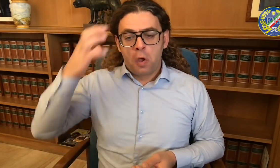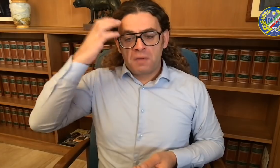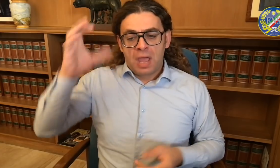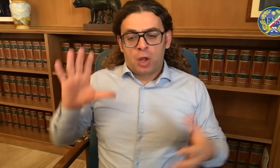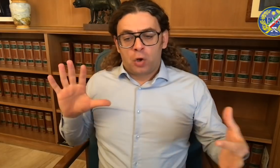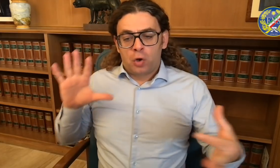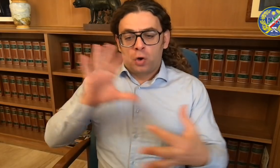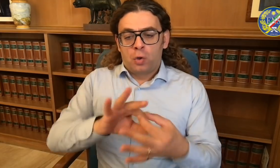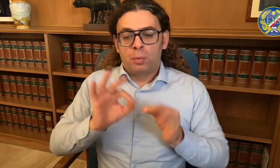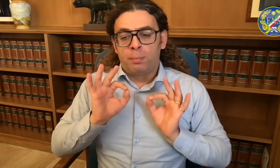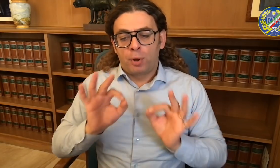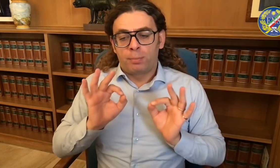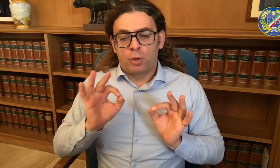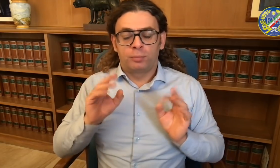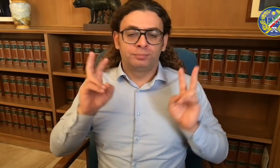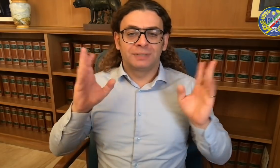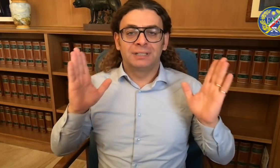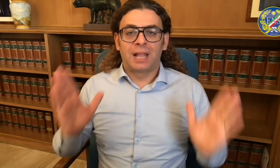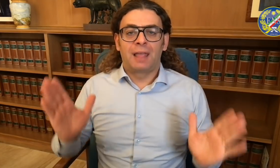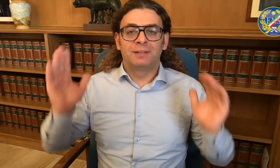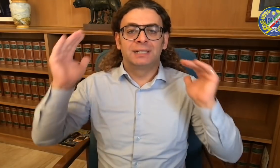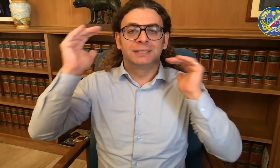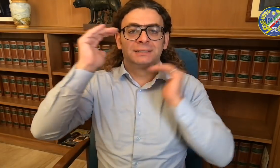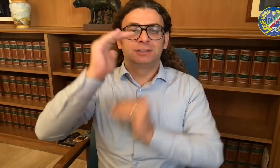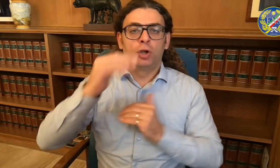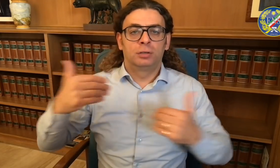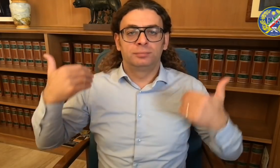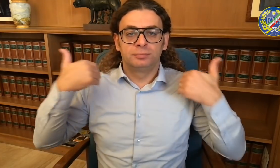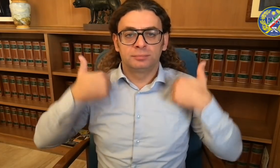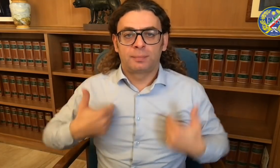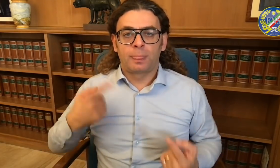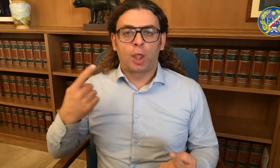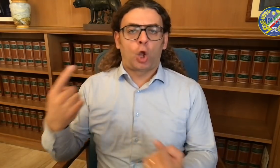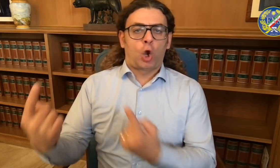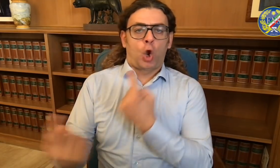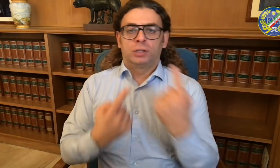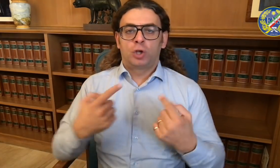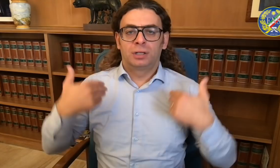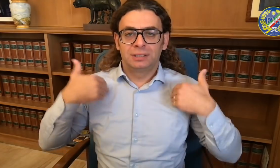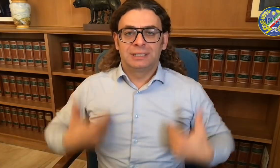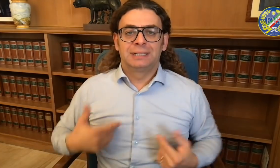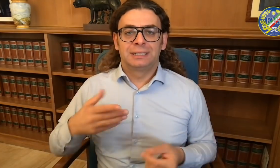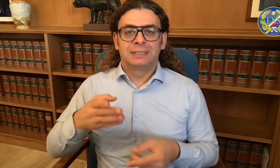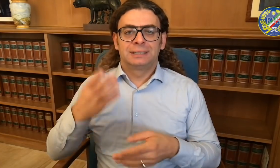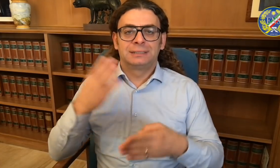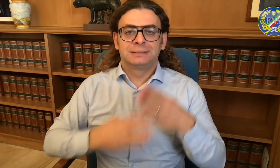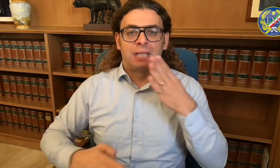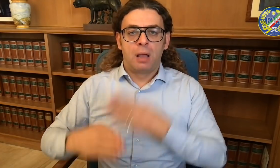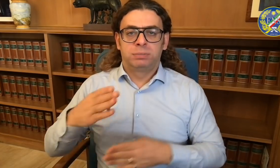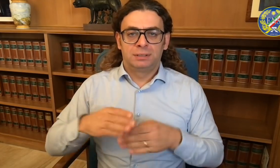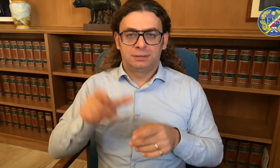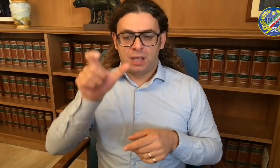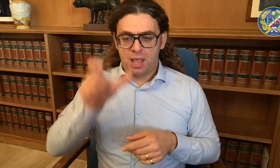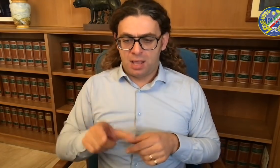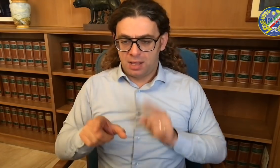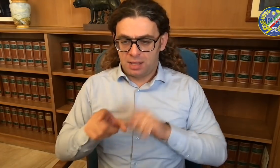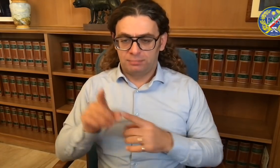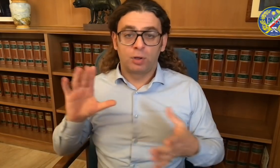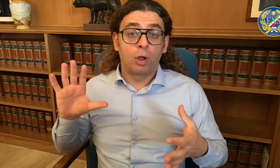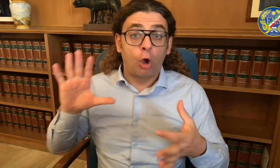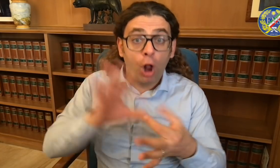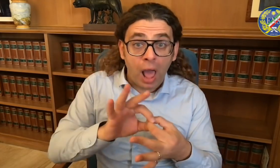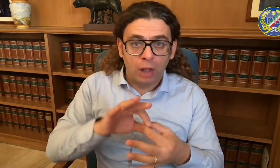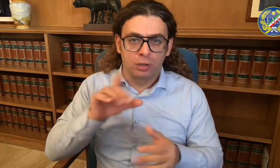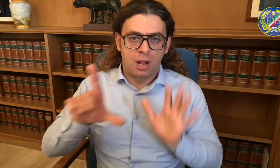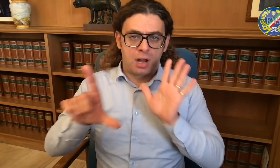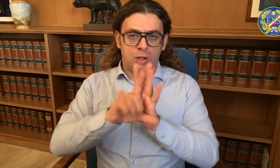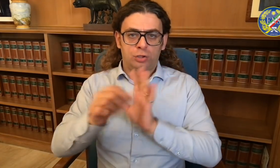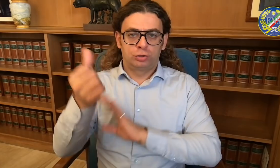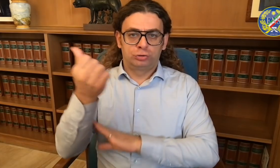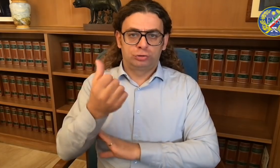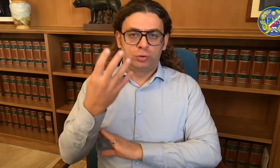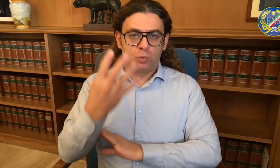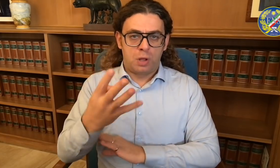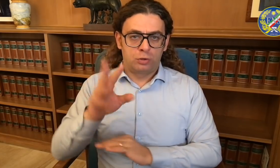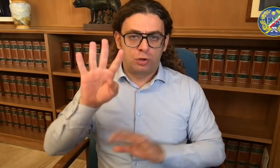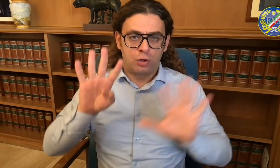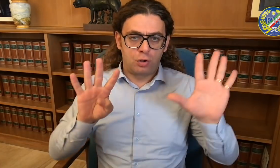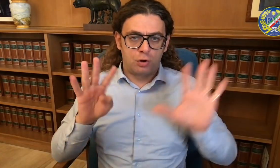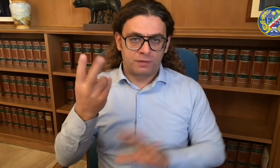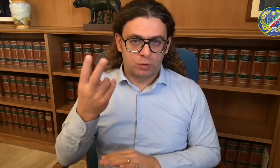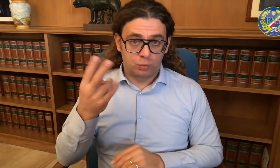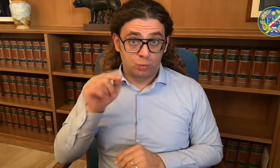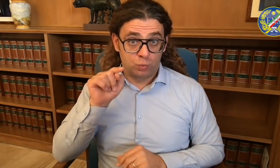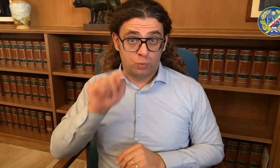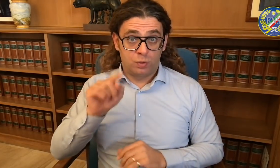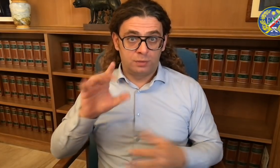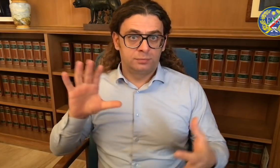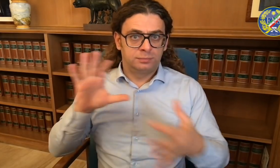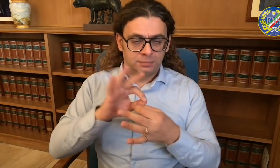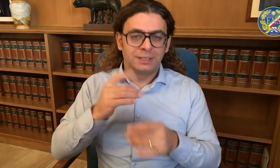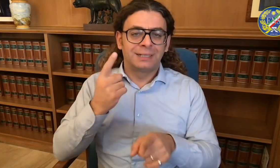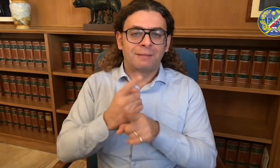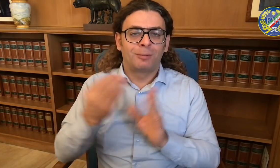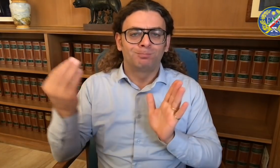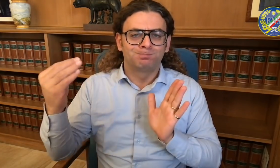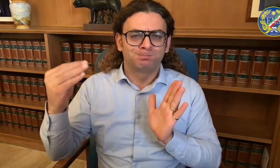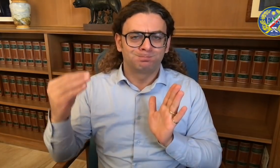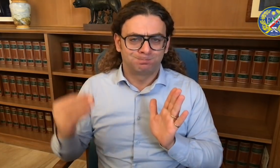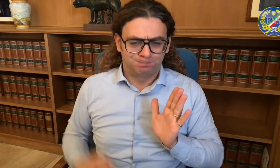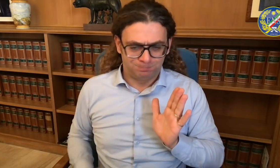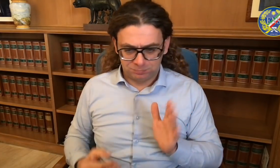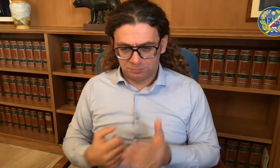Il Governo è inoltre delegato alle definizioni della condizione di disabilità con riferimento alla L. 104 del 1992, il Governo deve provvedere a questo aspetto.